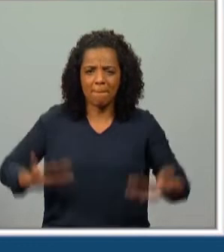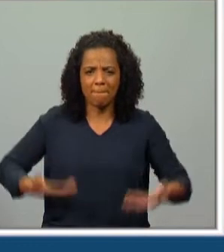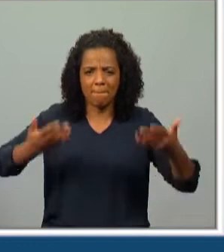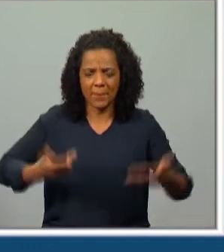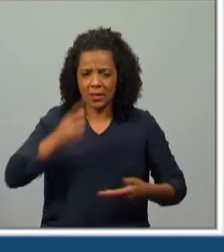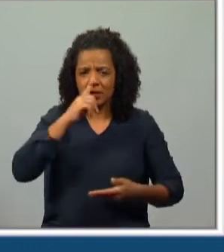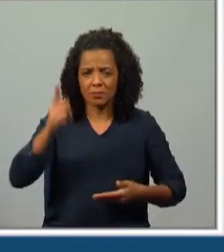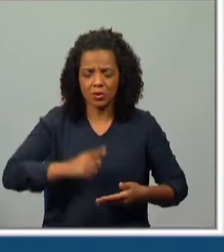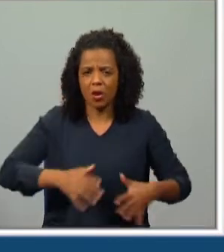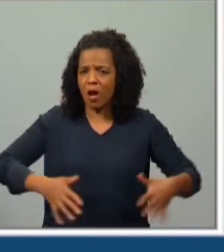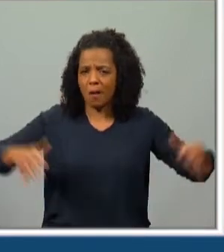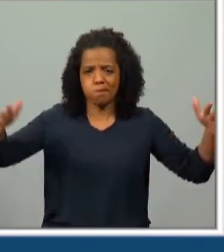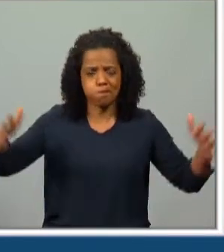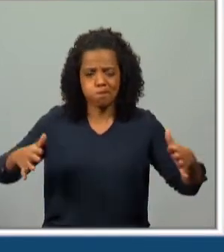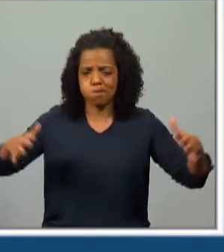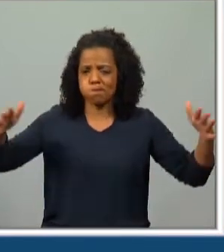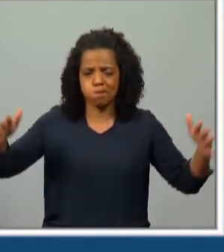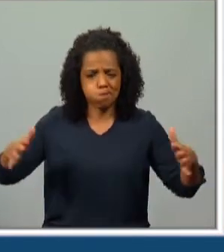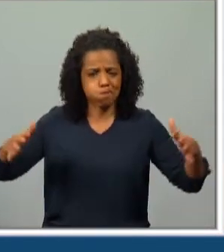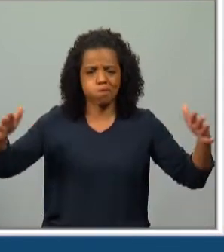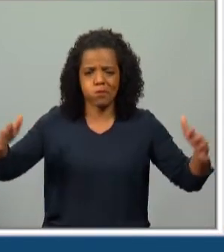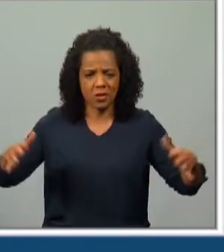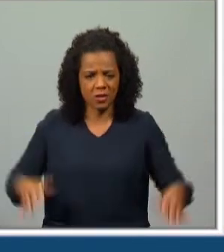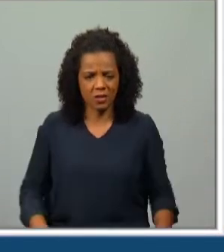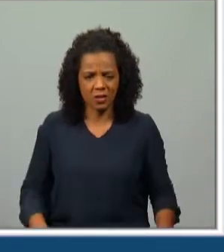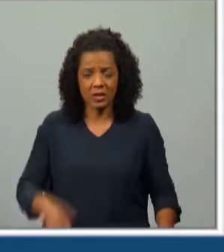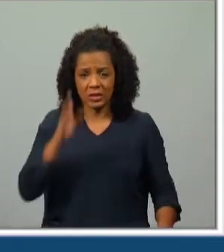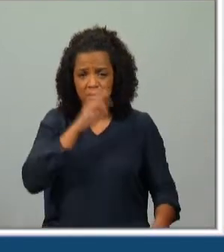petróleo não lhe permitia planar bastaria uma só pausa para ir para ali 石油不允許他滑行停頓一下就足夠了